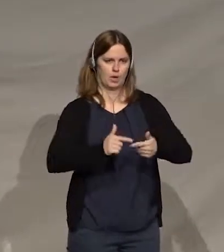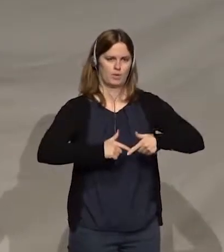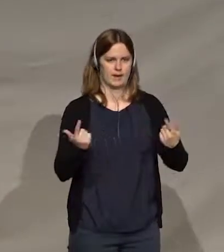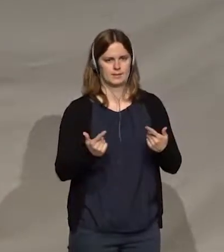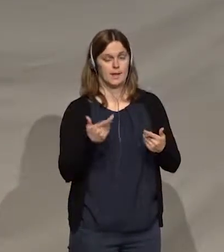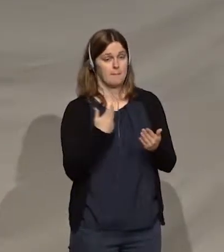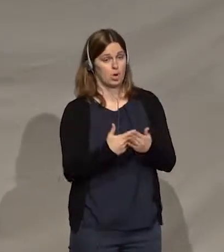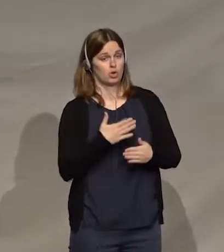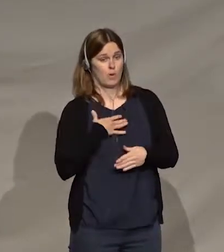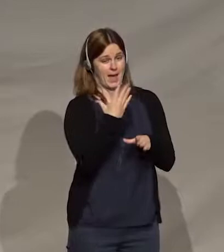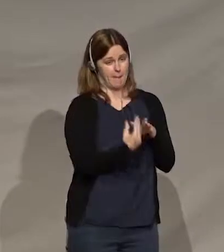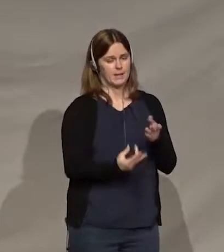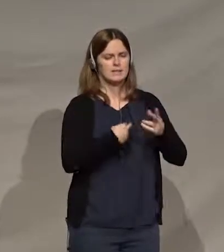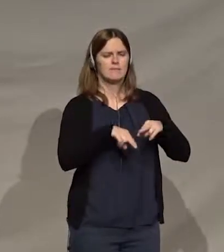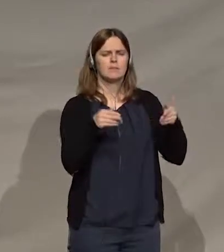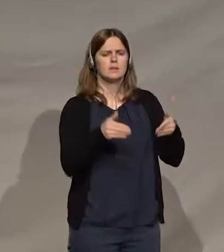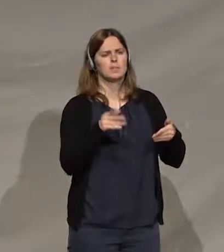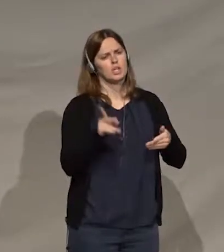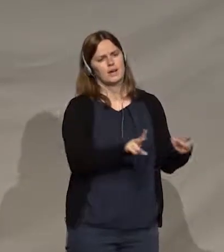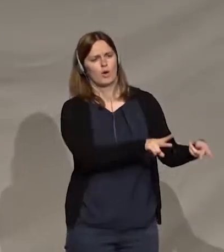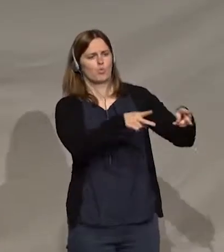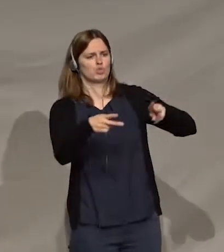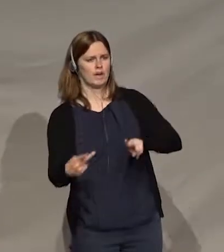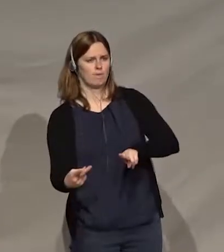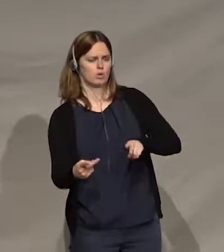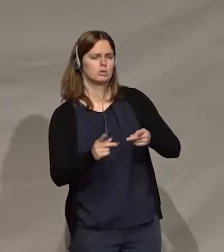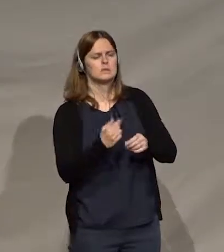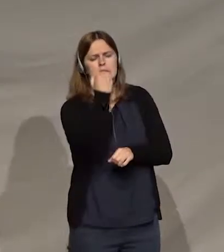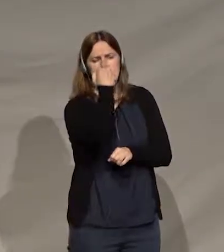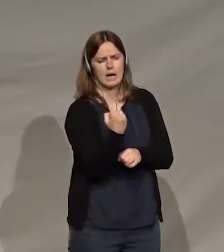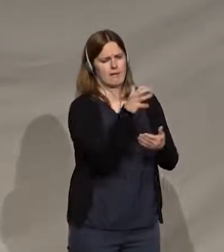Ale je také používán jako produkční nástroj pro lidi, kteří produkují jménem někoho jiného.